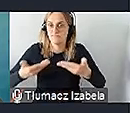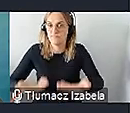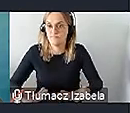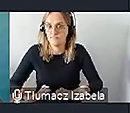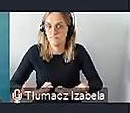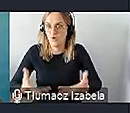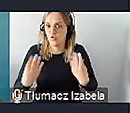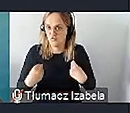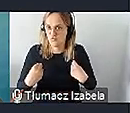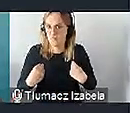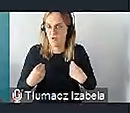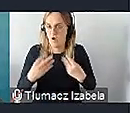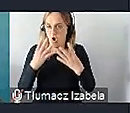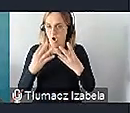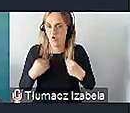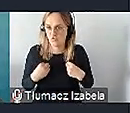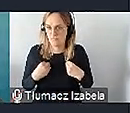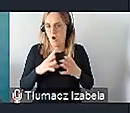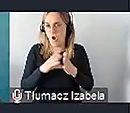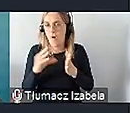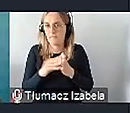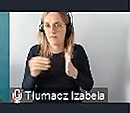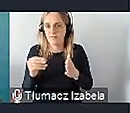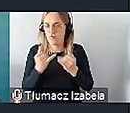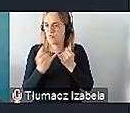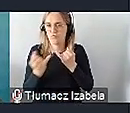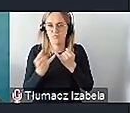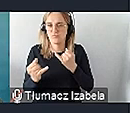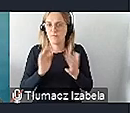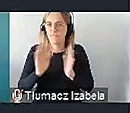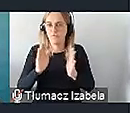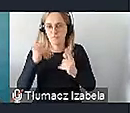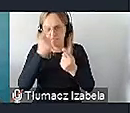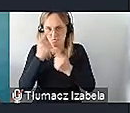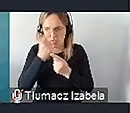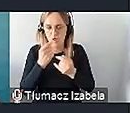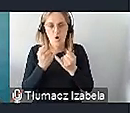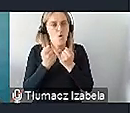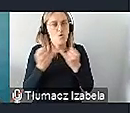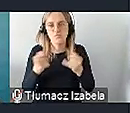jakby zupełnie różne sposoby myślenia, zupełnie różne rozwiązania.